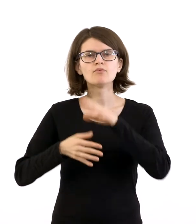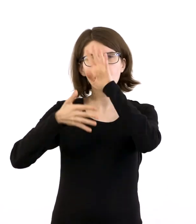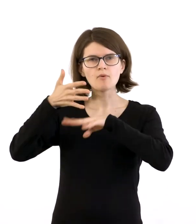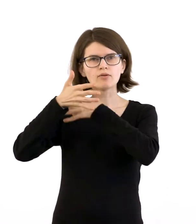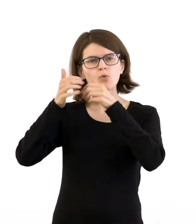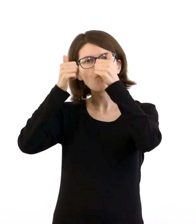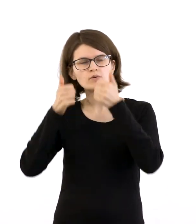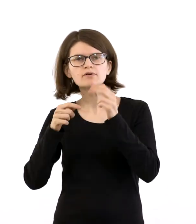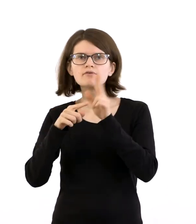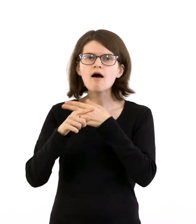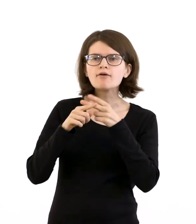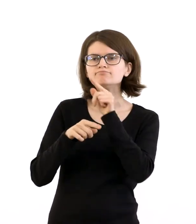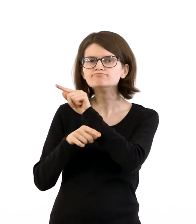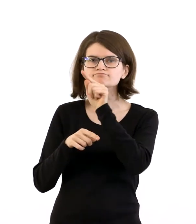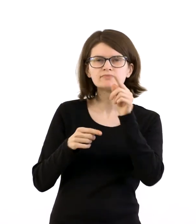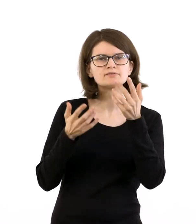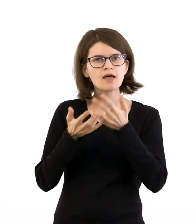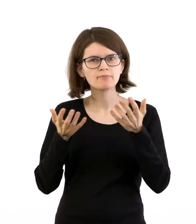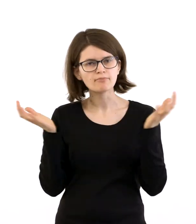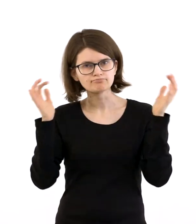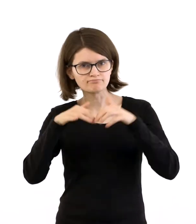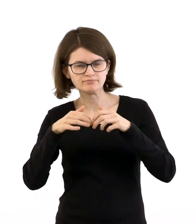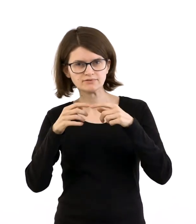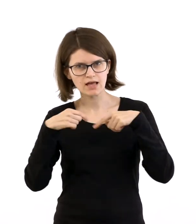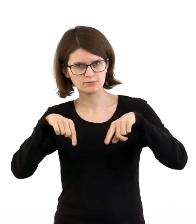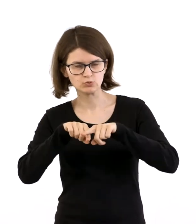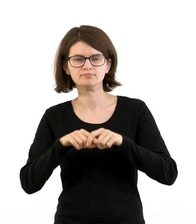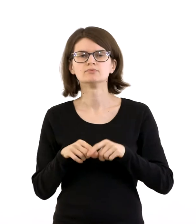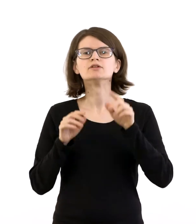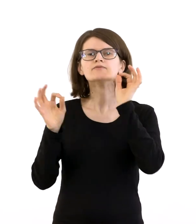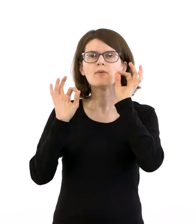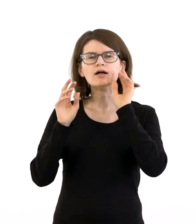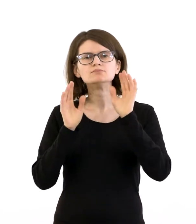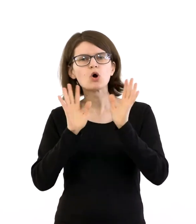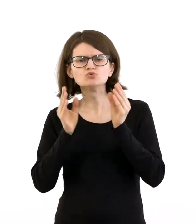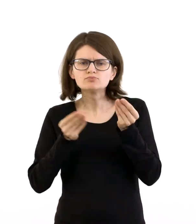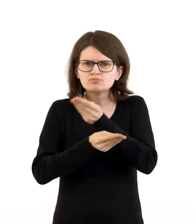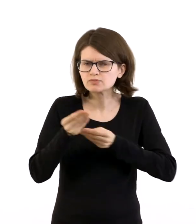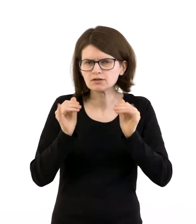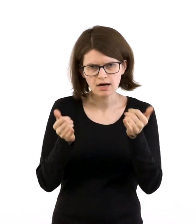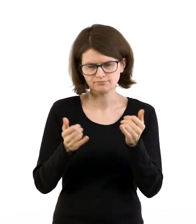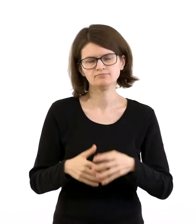ustalcie harmonogram zebrań zespołu i sposób przepływu informacji.